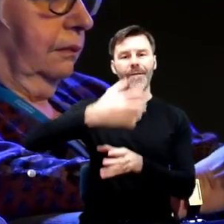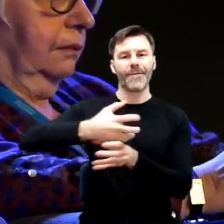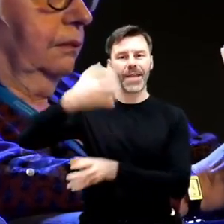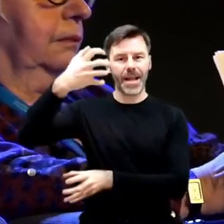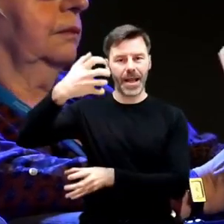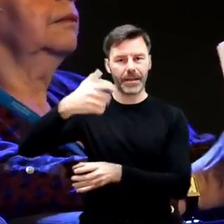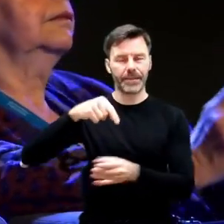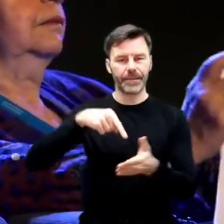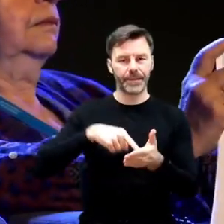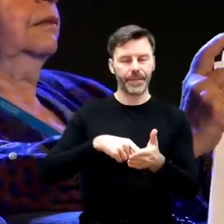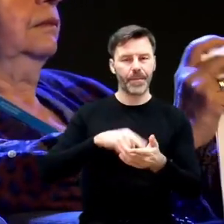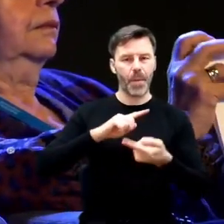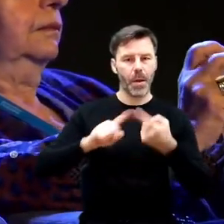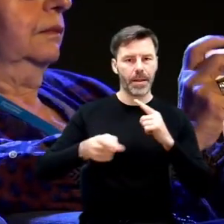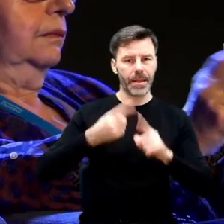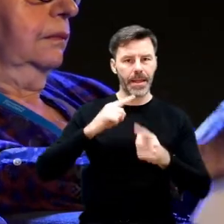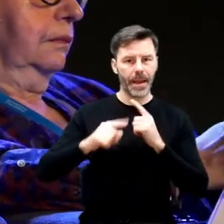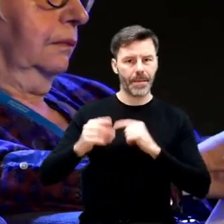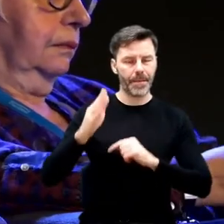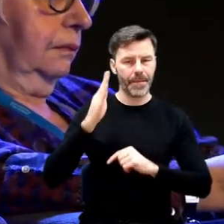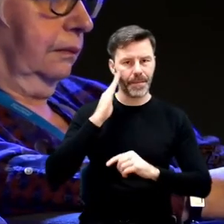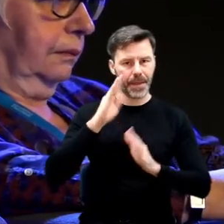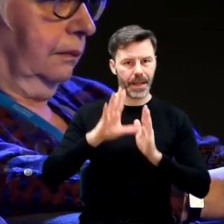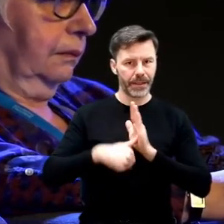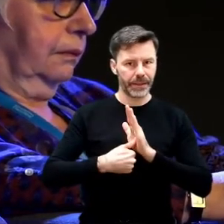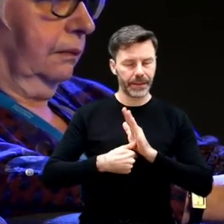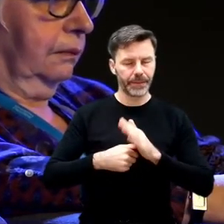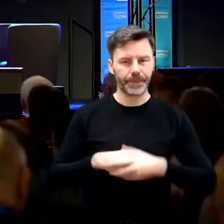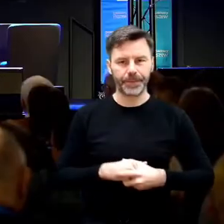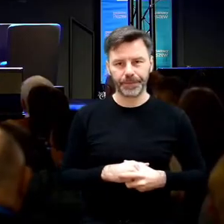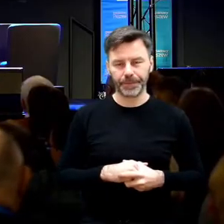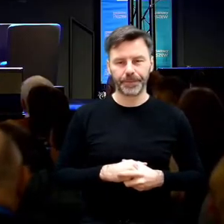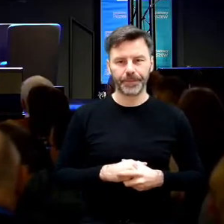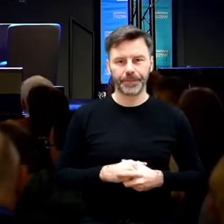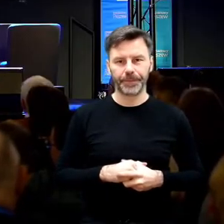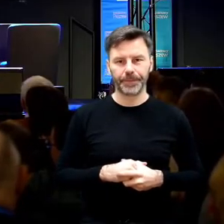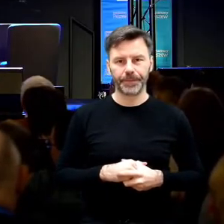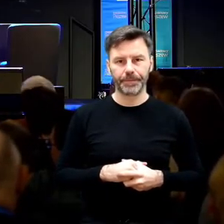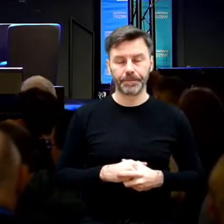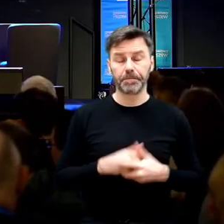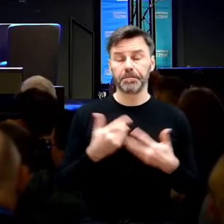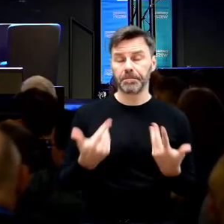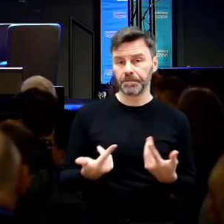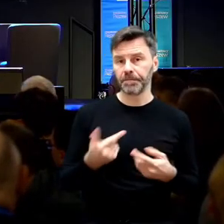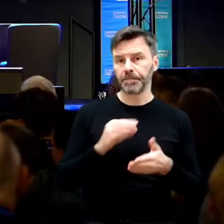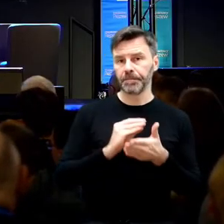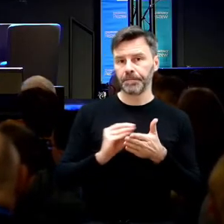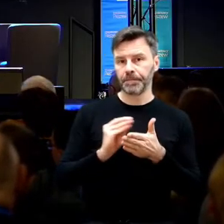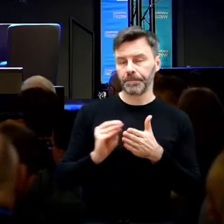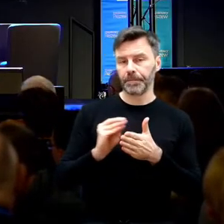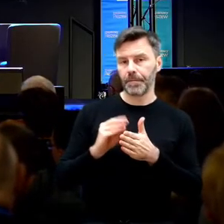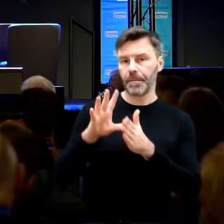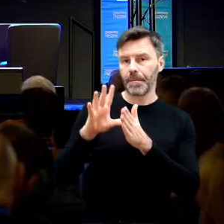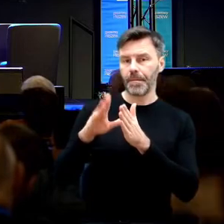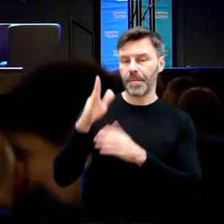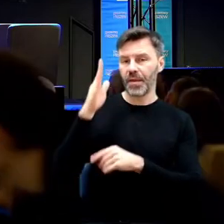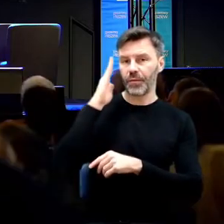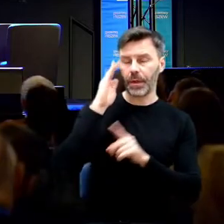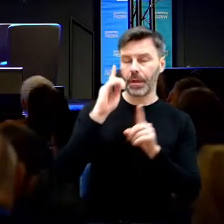Tak została tutaj hasłowo przedstawiona jako mieszkanie. Natomiast zacznę od celu tego zrównoważonego rozwoju miasta,